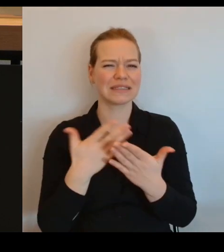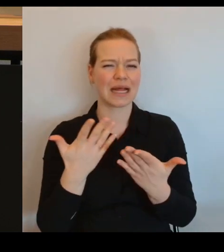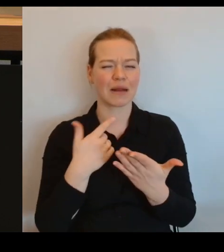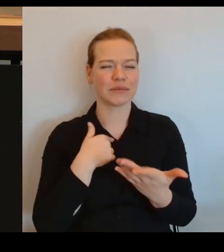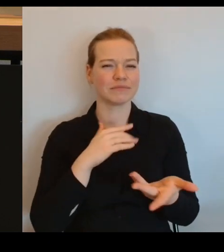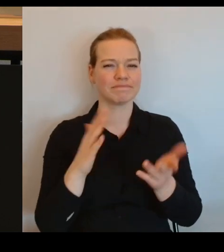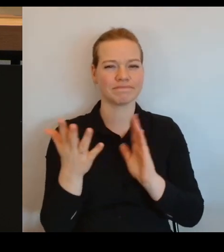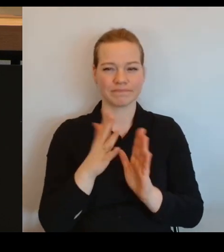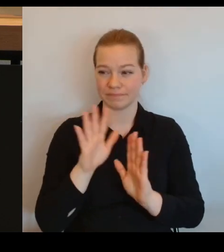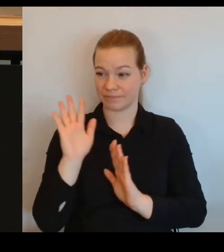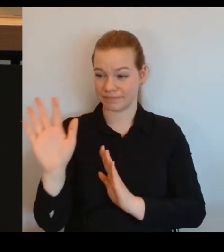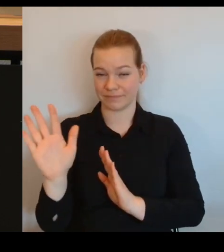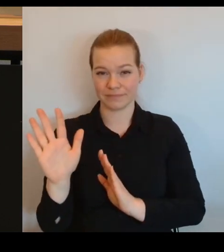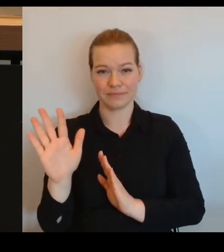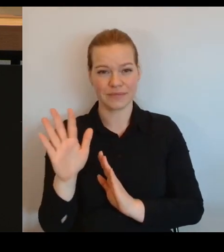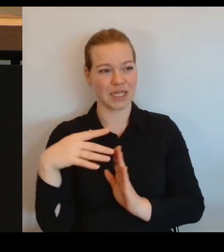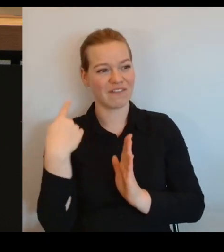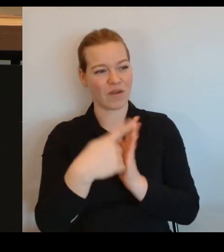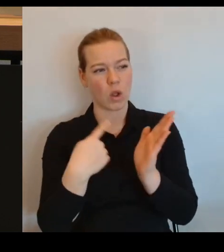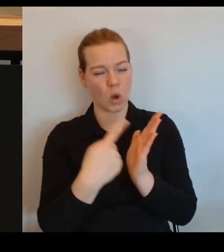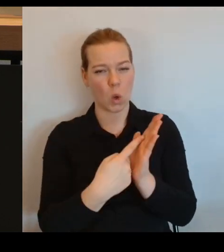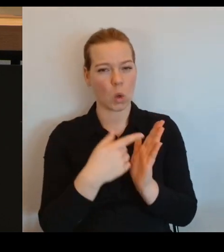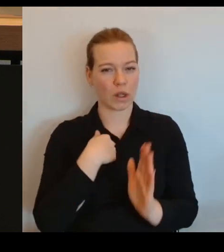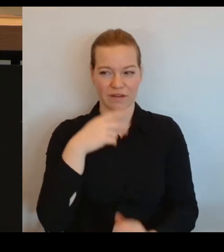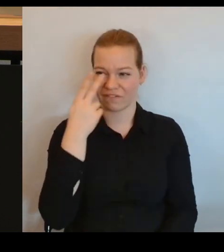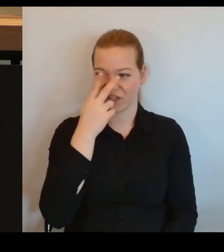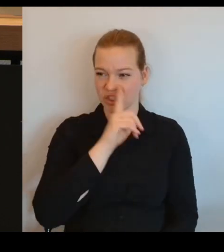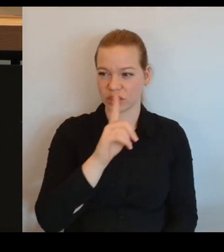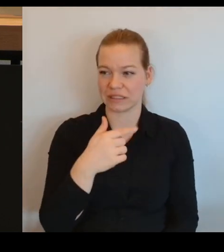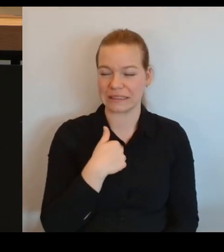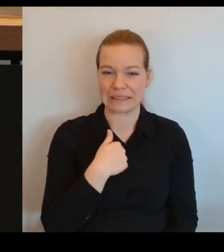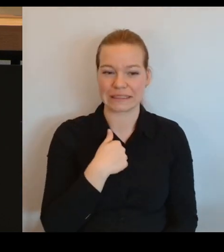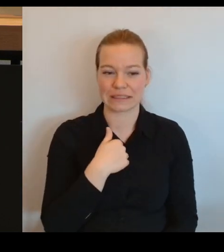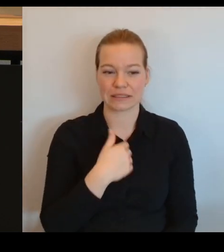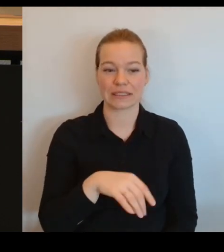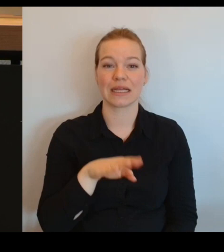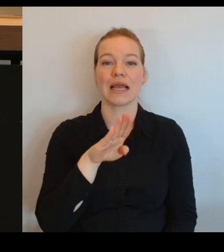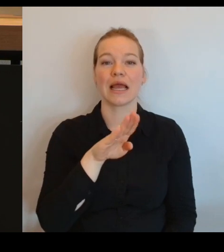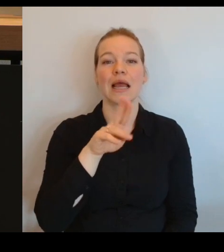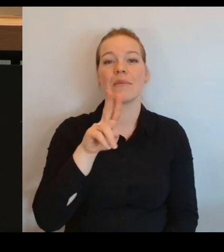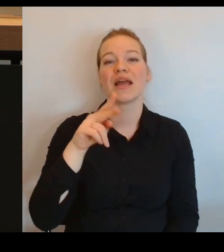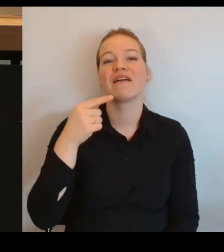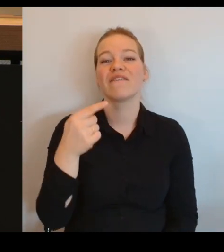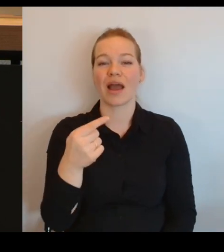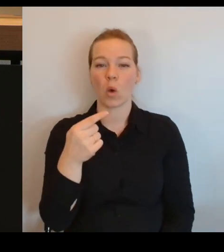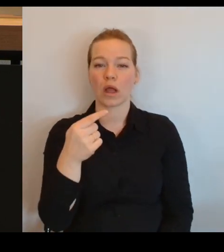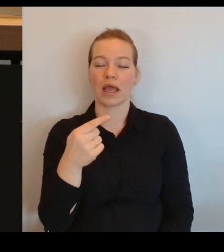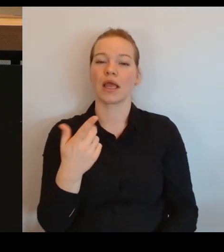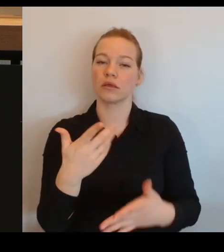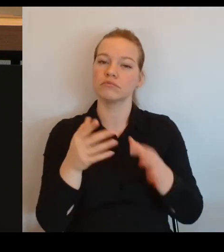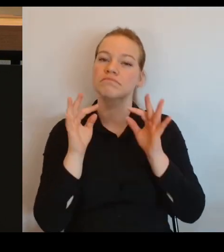wichtigen Themen gute Arbeitsbedingungen dran. Denken Sie hier an die Anhörung im Ausschuss im Dezember